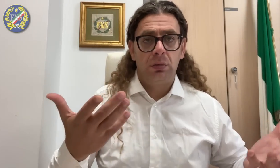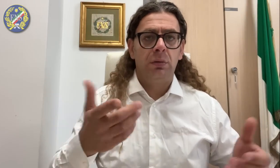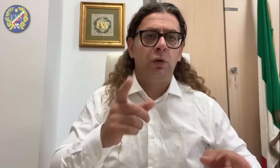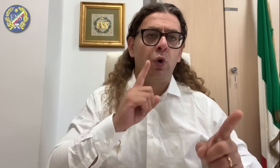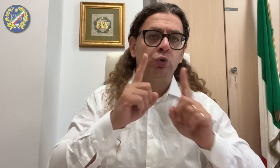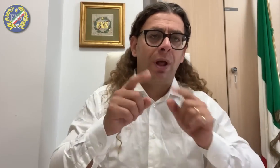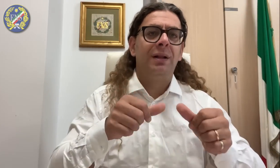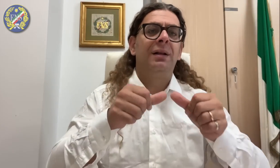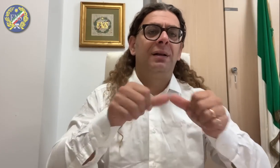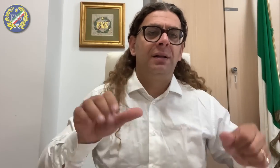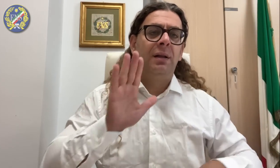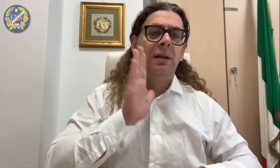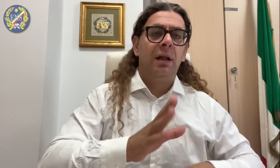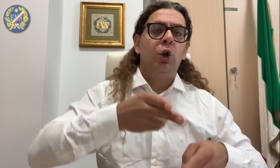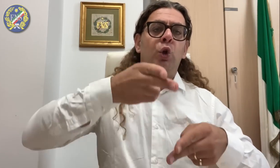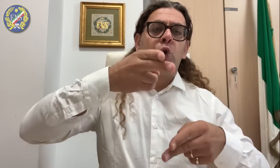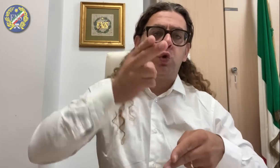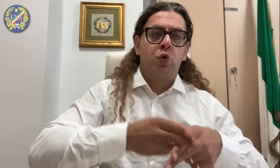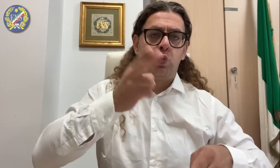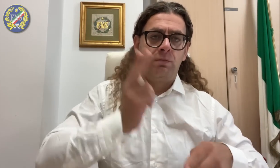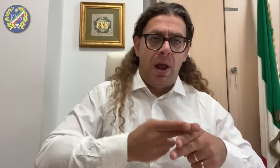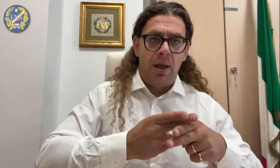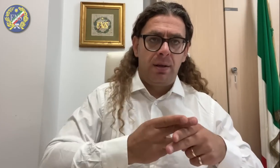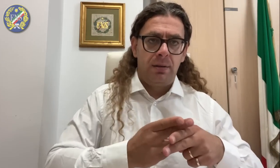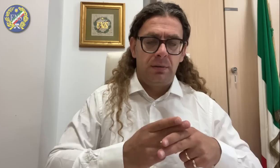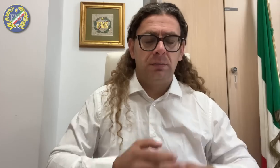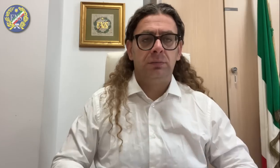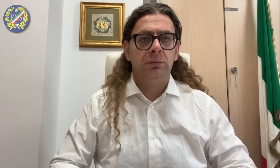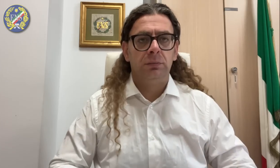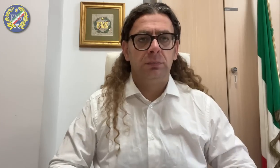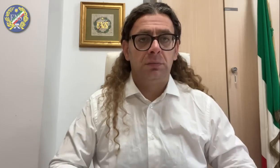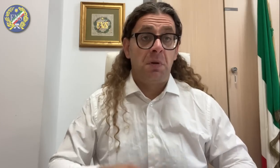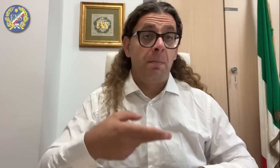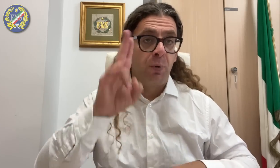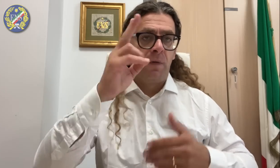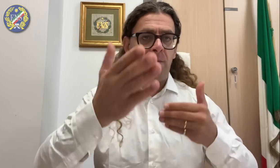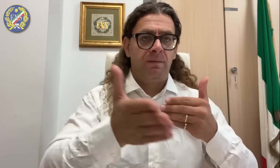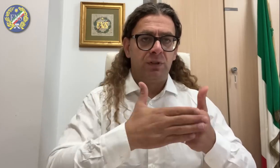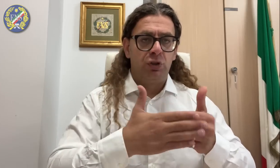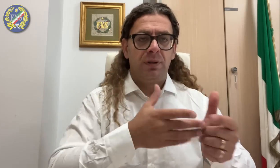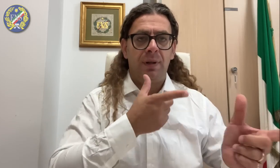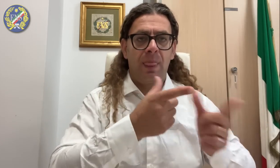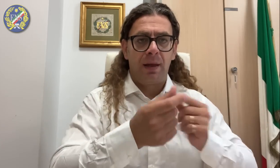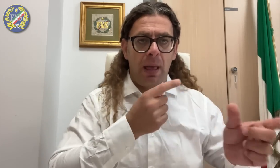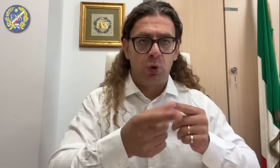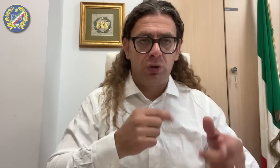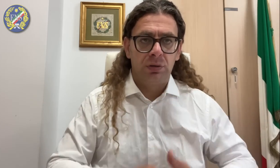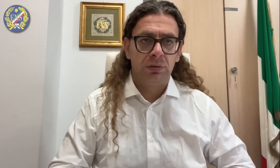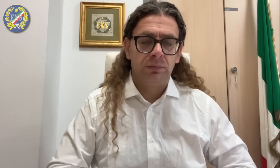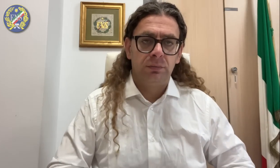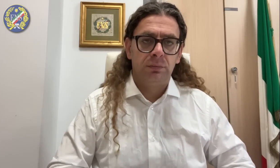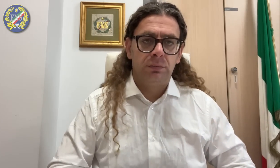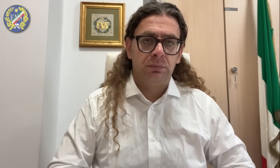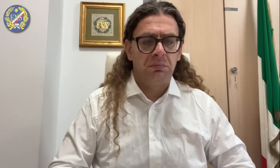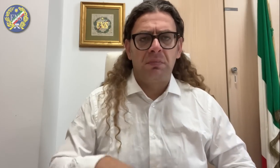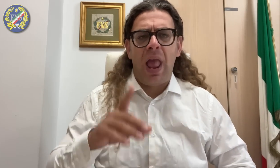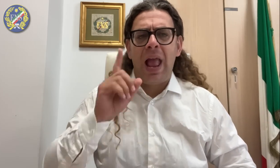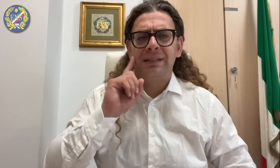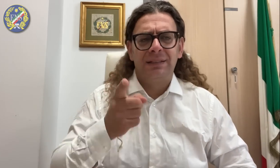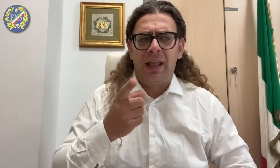per questa ragione ci siamo rivolti ad uno Studio di Consulenza con sede a Roma, che fosse più vicino, anche per agevolare i rapporti.